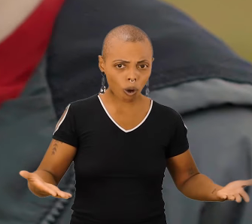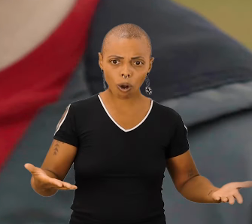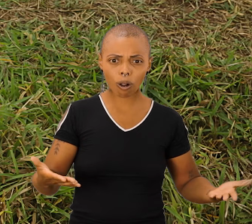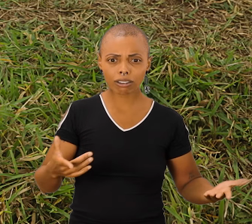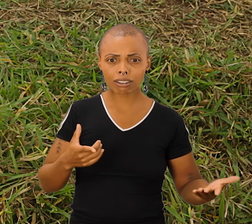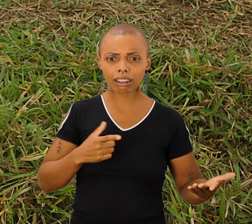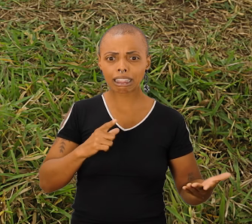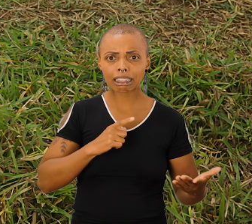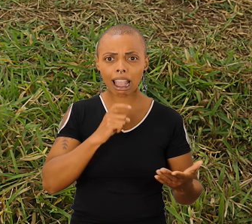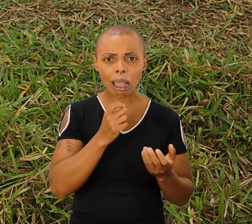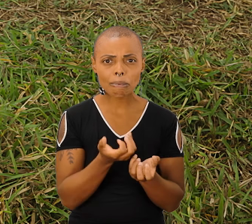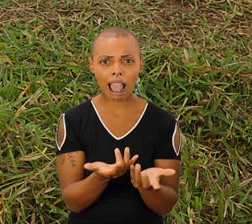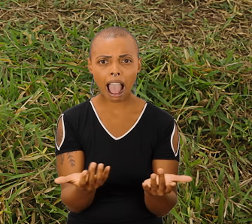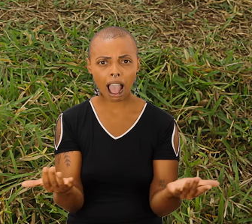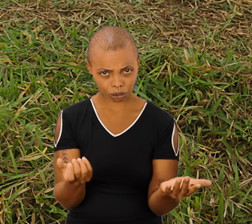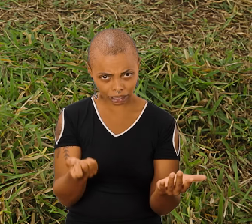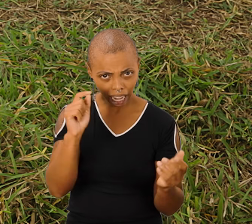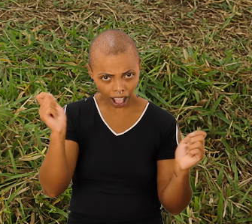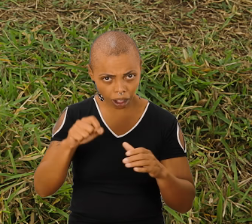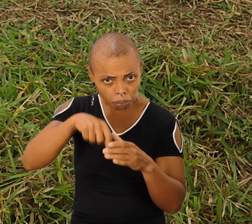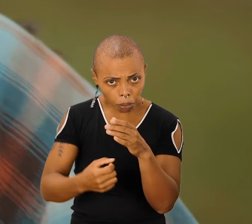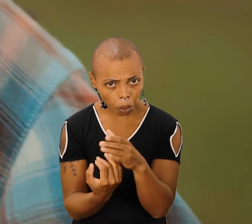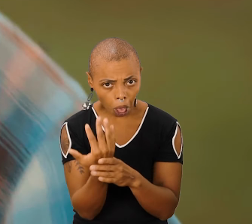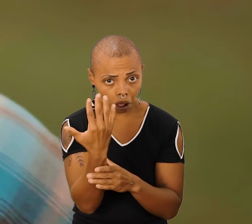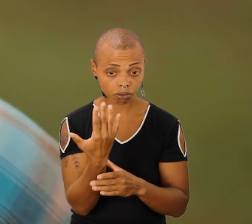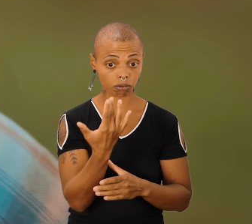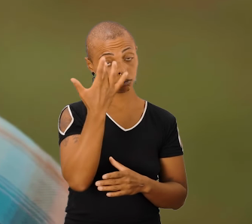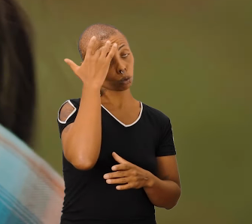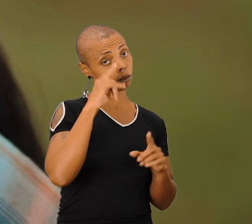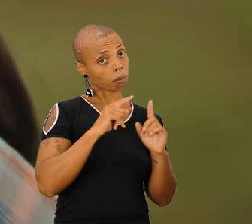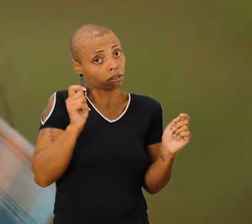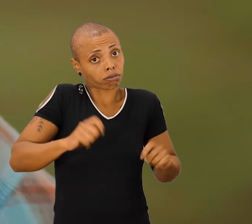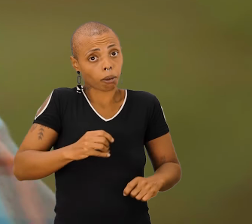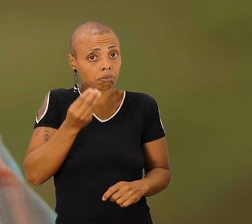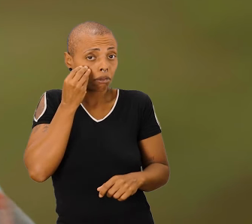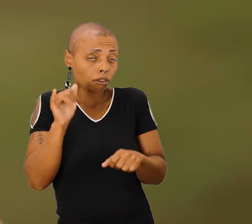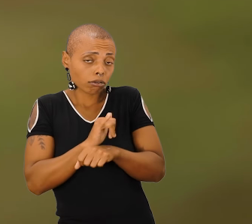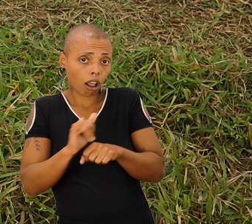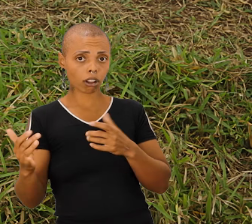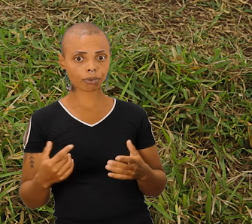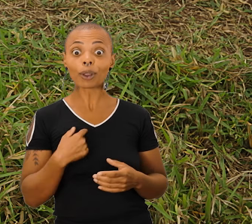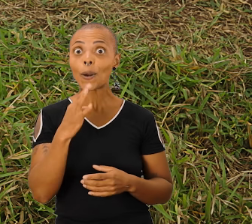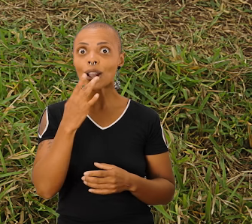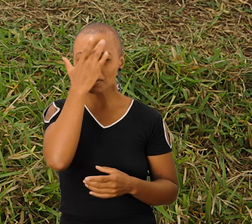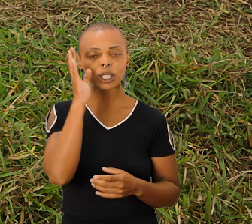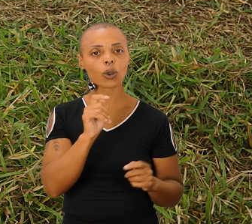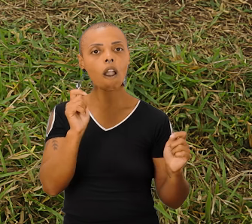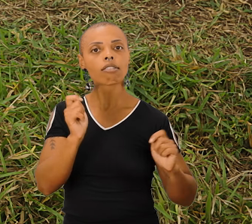Tá cheio de mato. Será que cresce alguma coisa aqui? [Dininha] Não sei. Eu sei que dá pra dar um jeito. E eu conheço alguém que pode ajudar a gente. Eu vou ligar!